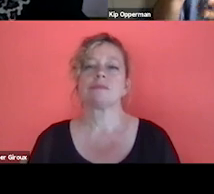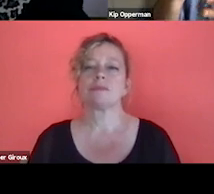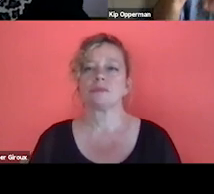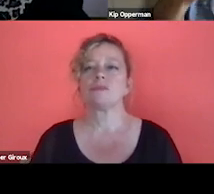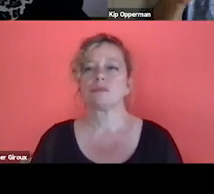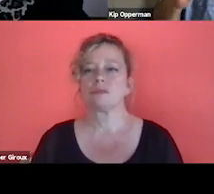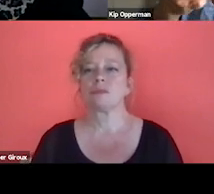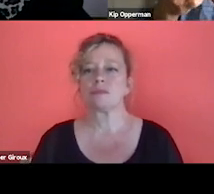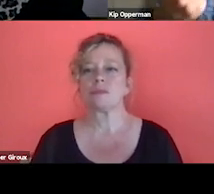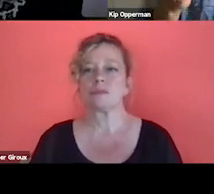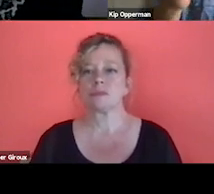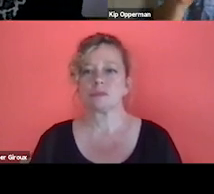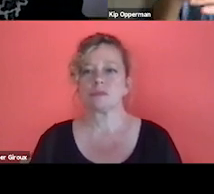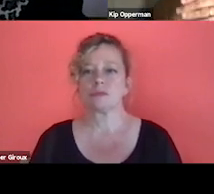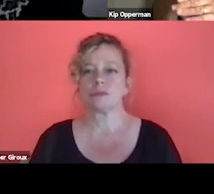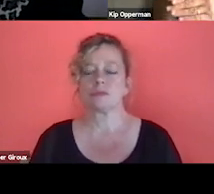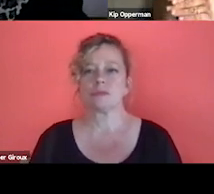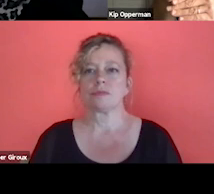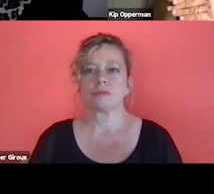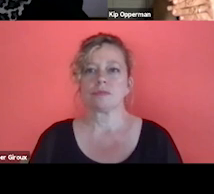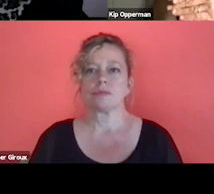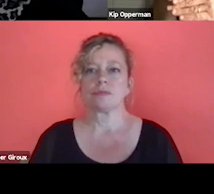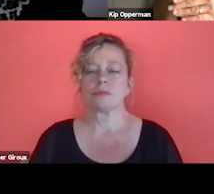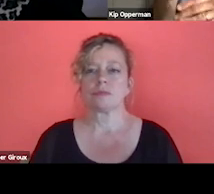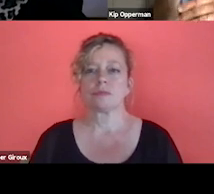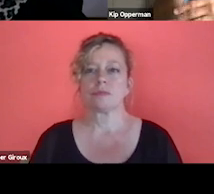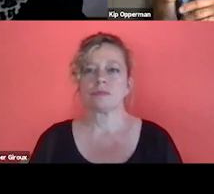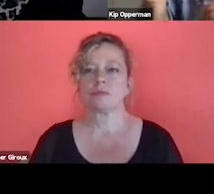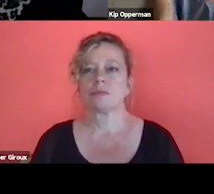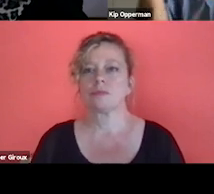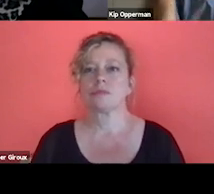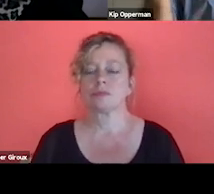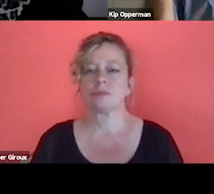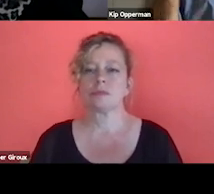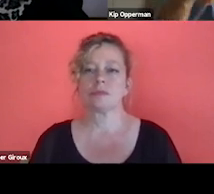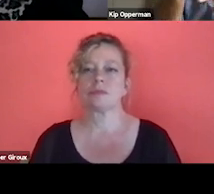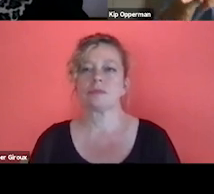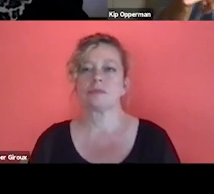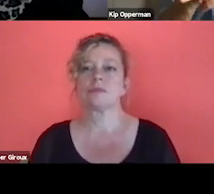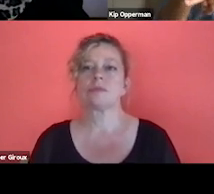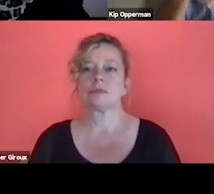en la forma en que hacen las cosas, o cuando hacen las cosas, o simplemente en cualquiera de los otros límites que mantienen, que comuniquen eso.